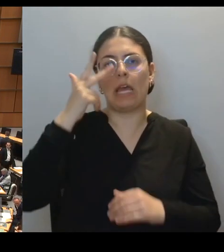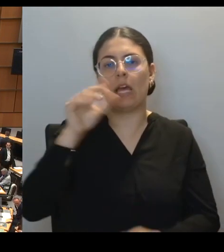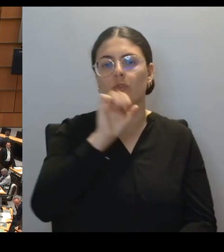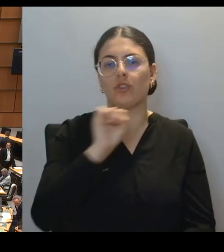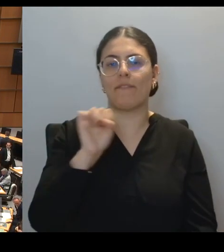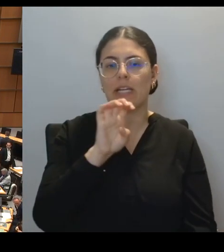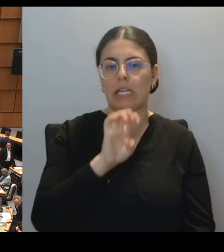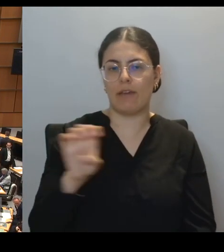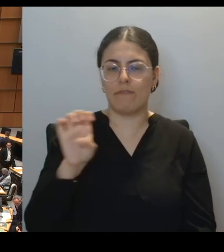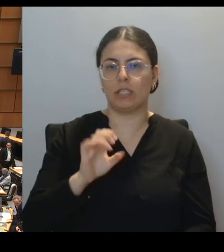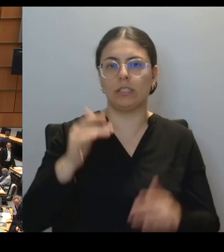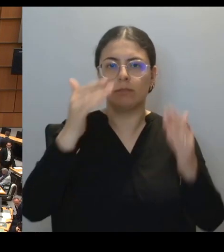Herr Wassili Franko.